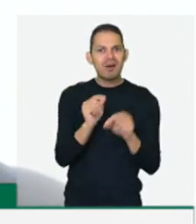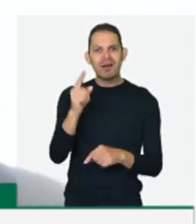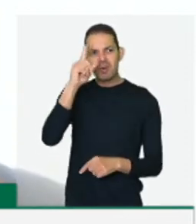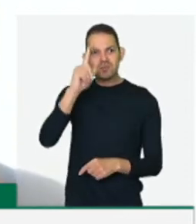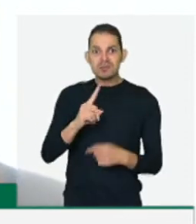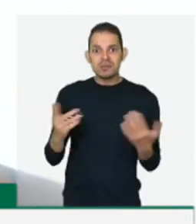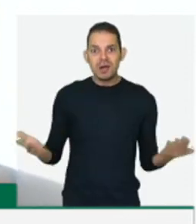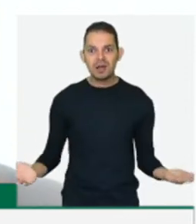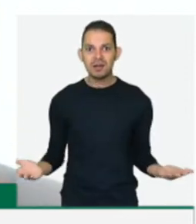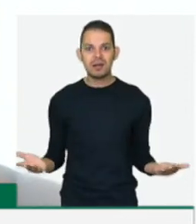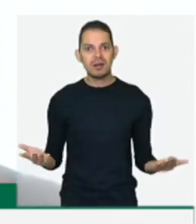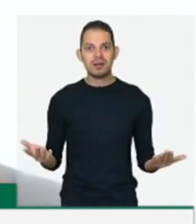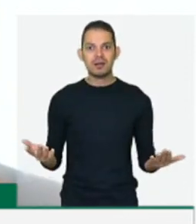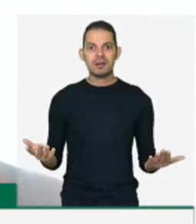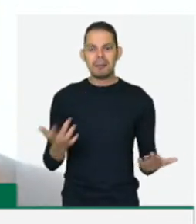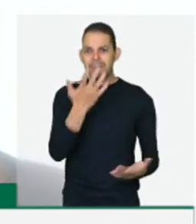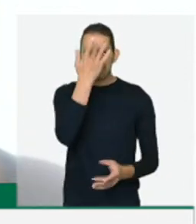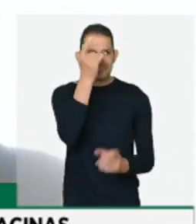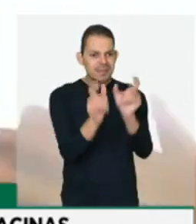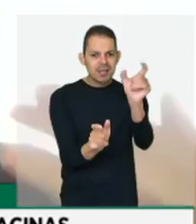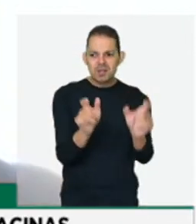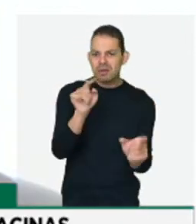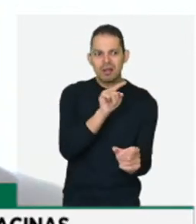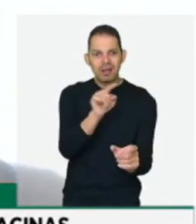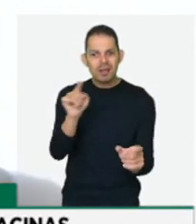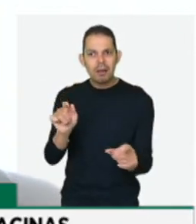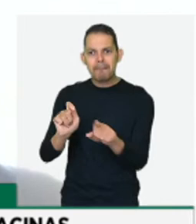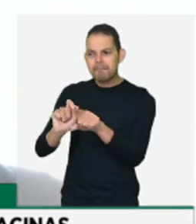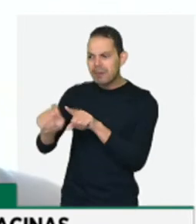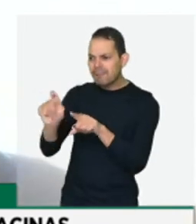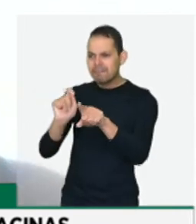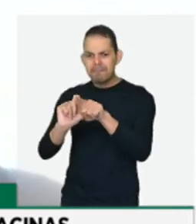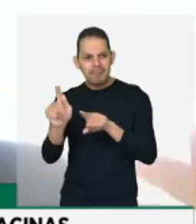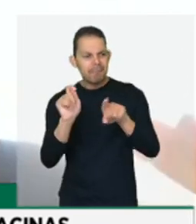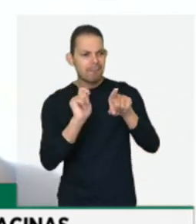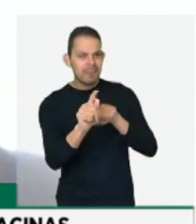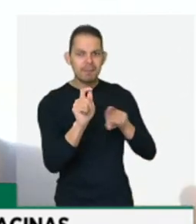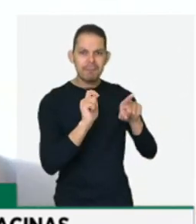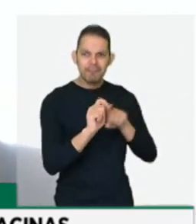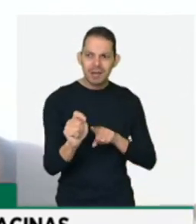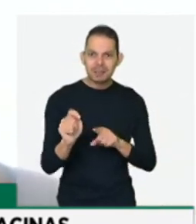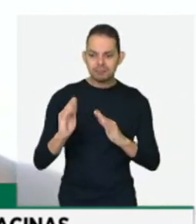PRESIDENTE. O QUE SE PASSA NA CABEÇA DE PESSOAS QUE DESPEJO AM GENTE DAS SUAS CASAS EM ÉPOCA DE PANDEMIA! A GENTE